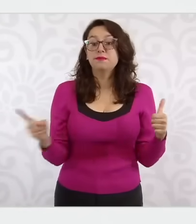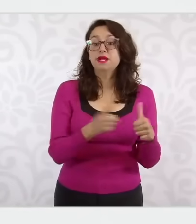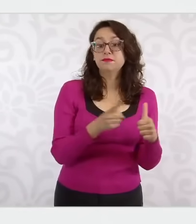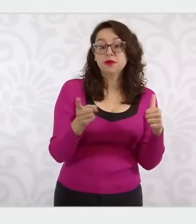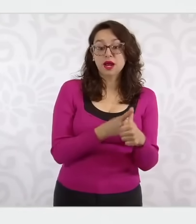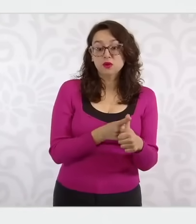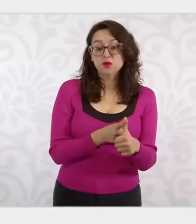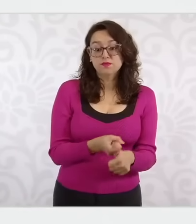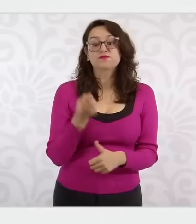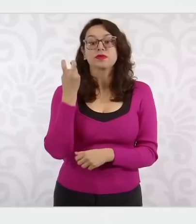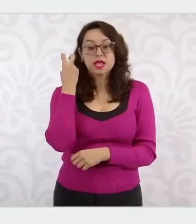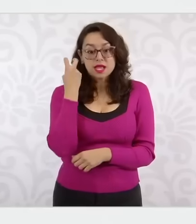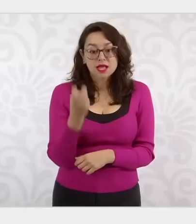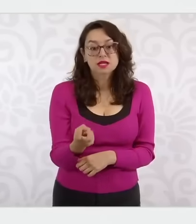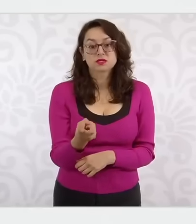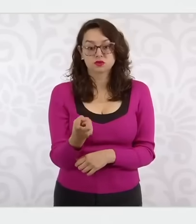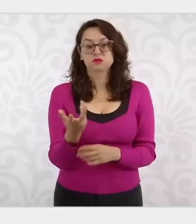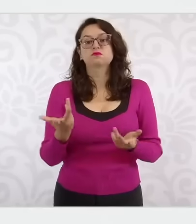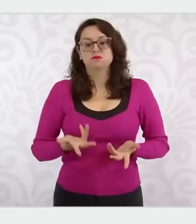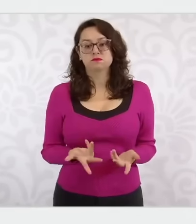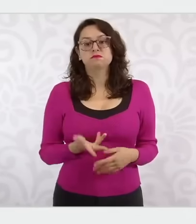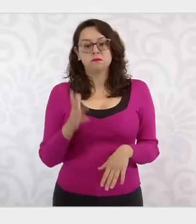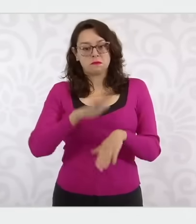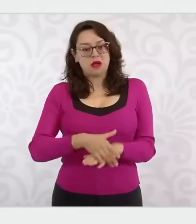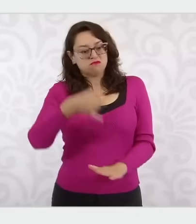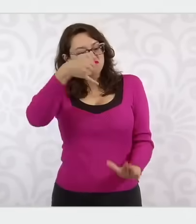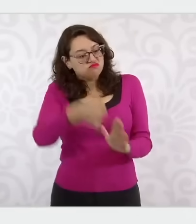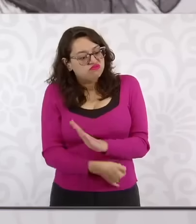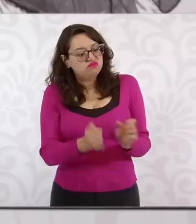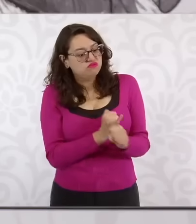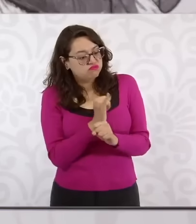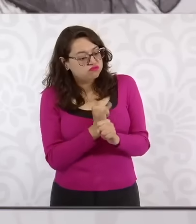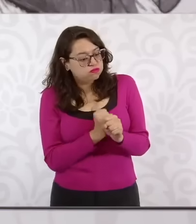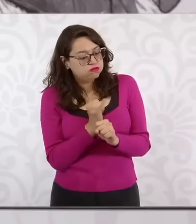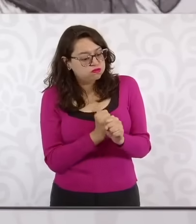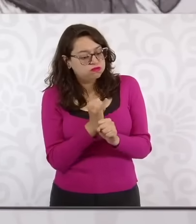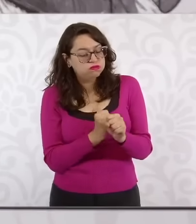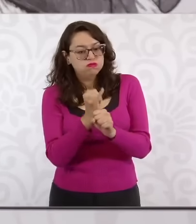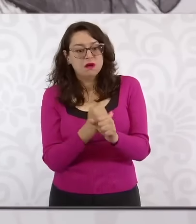esto nos ha permitido tener más inteligencia, más investigación. ¿Para qué sirve eso?